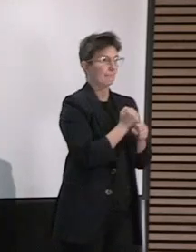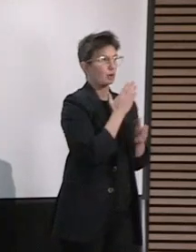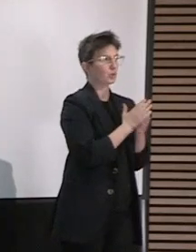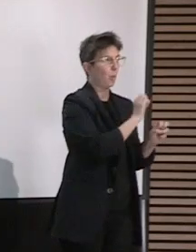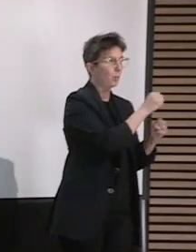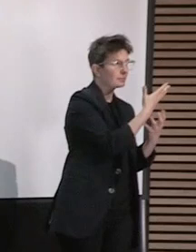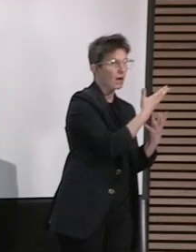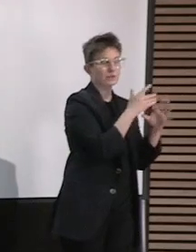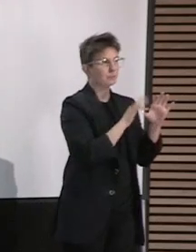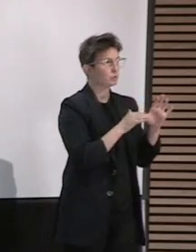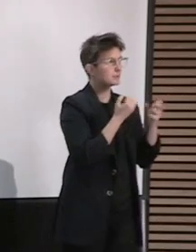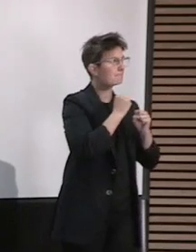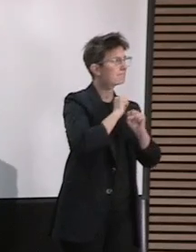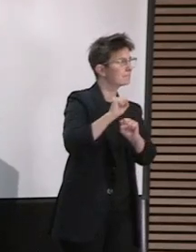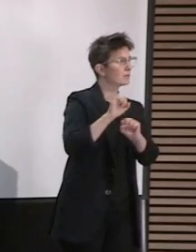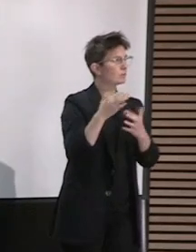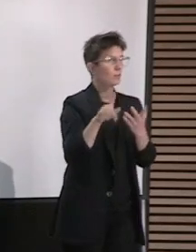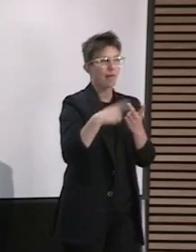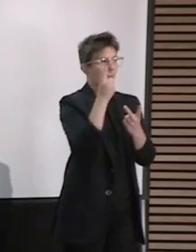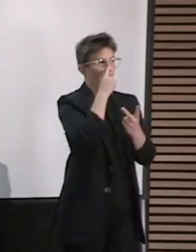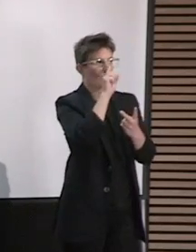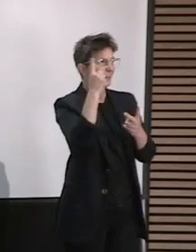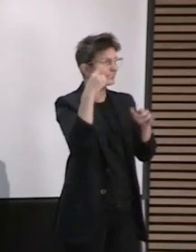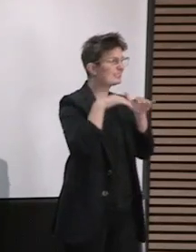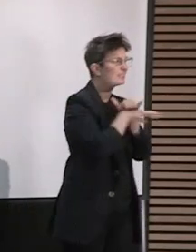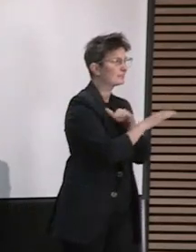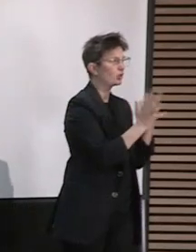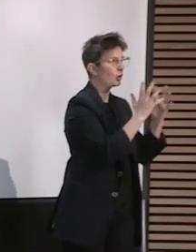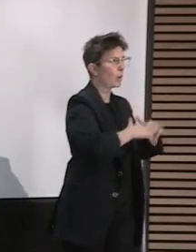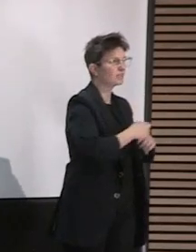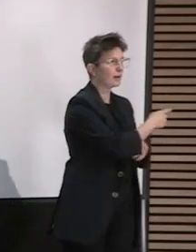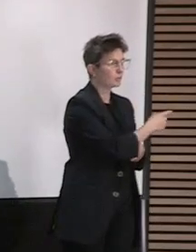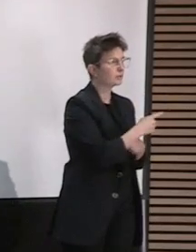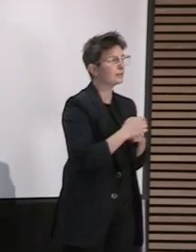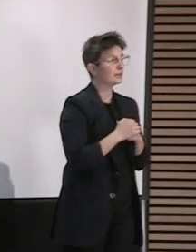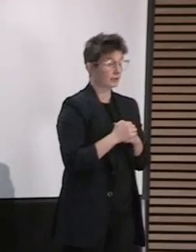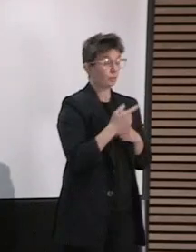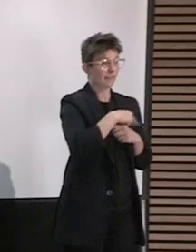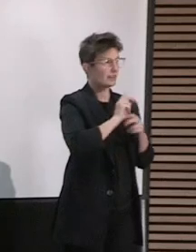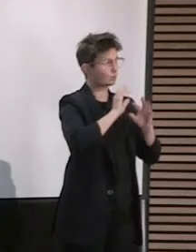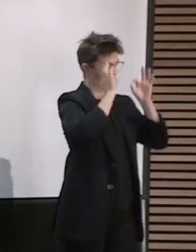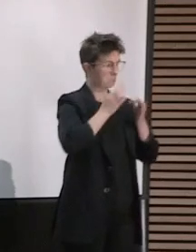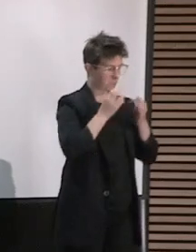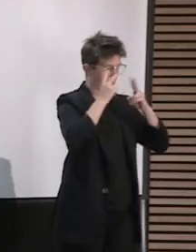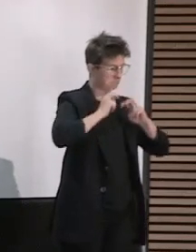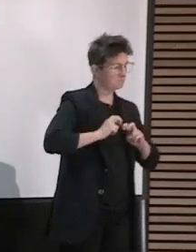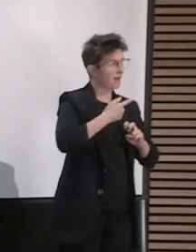nga tau kua pahure ake nei, ko te nuinga o nga whenua o te ao